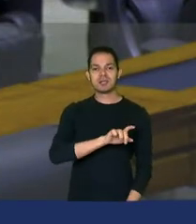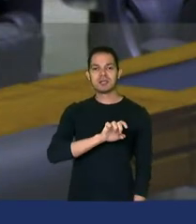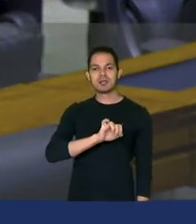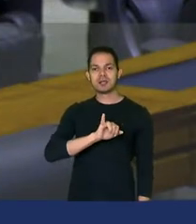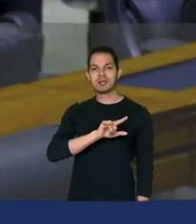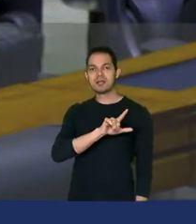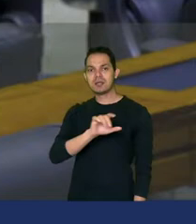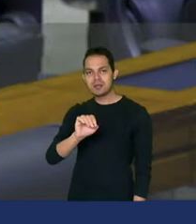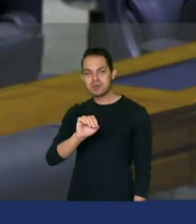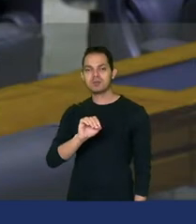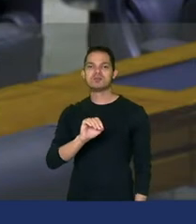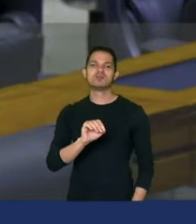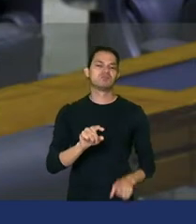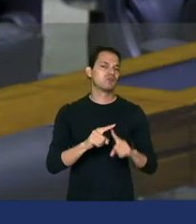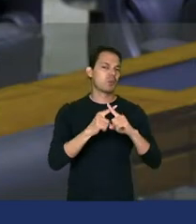UM PROCESSO DE LICITAÇÃO,